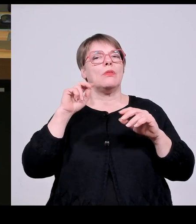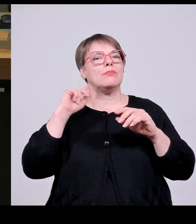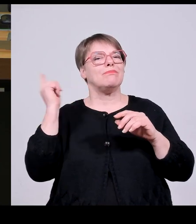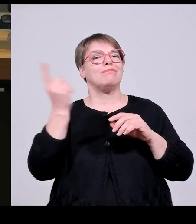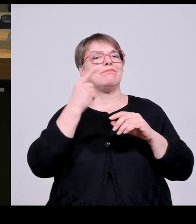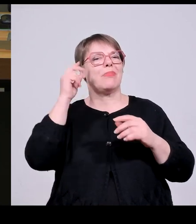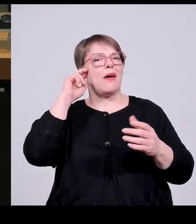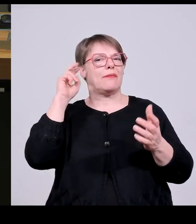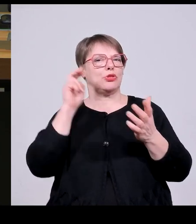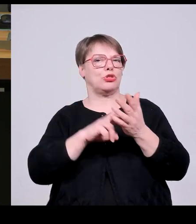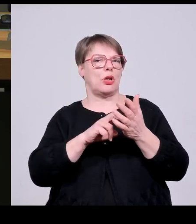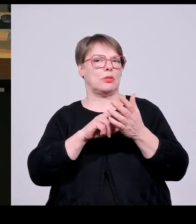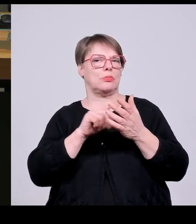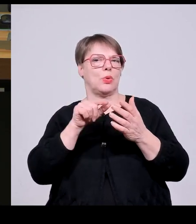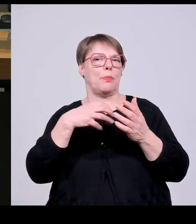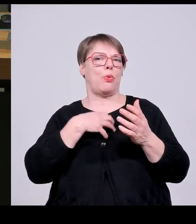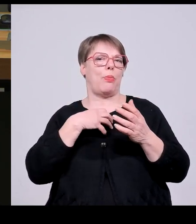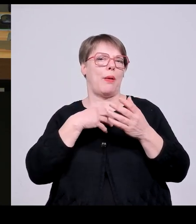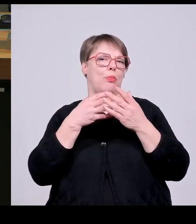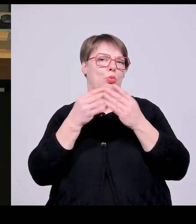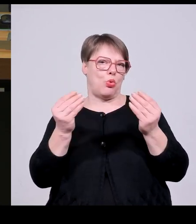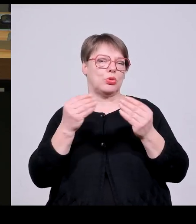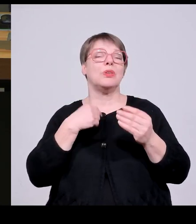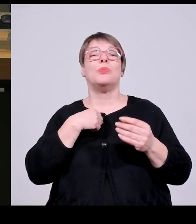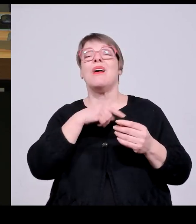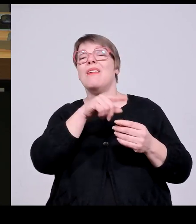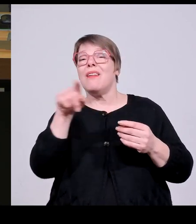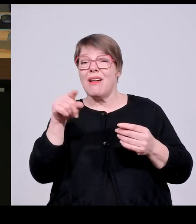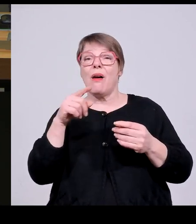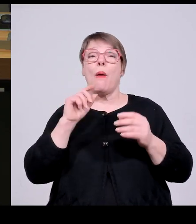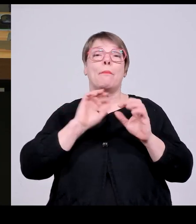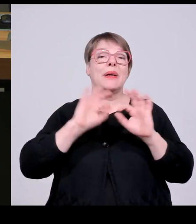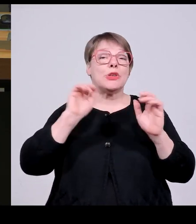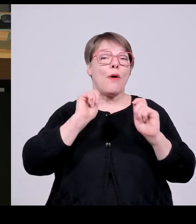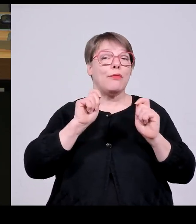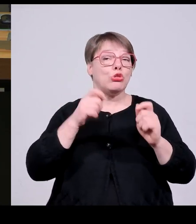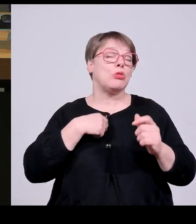Demokratie ist ein sehr verletzliches Gut. Das Vertrauen in die Demokratie hat durch